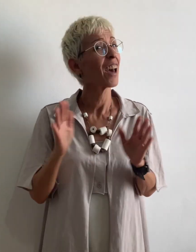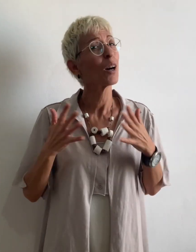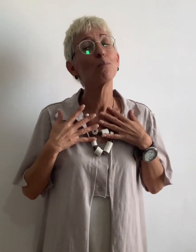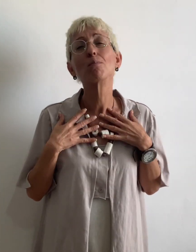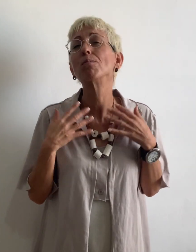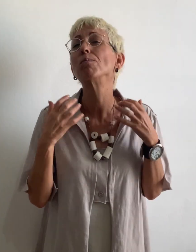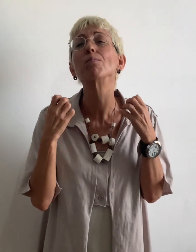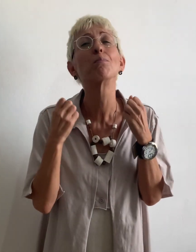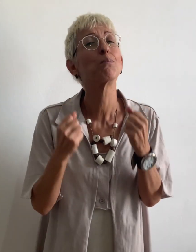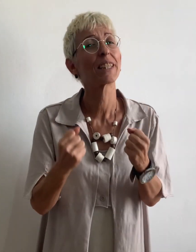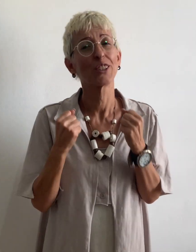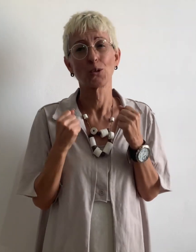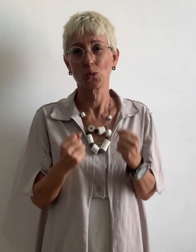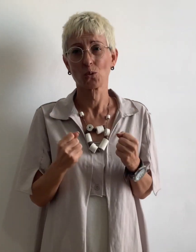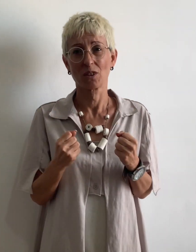רק בריאות